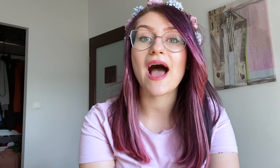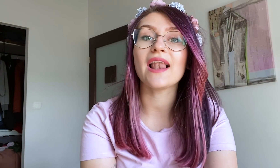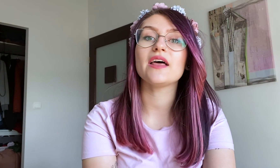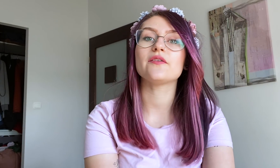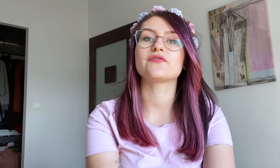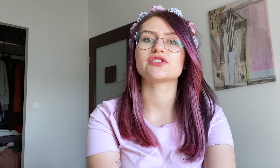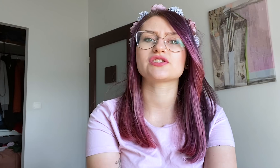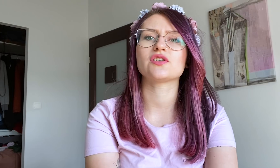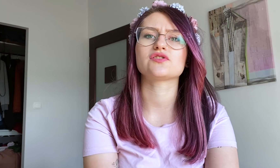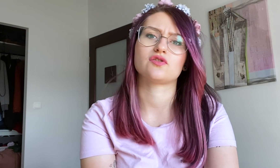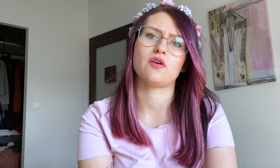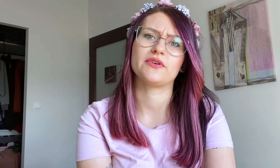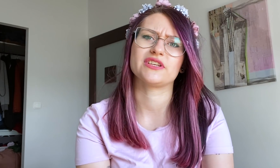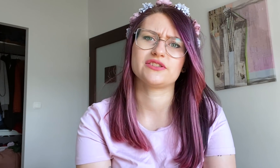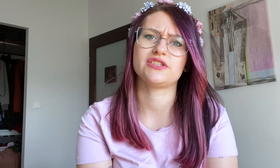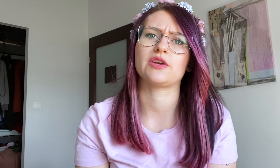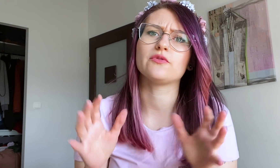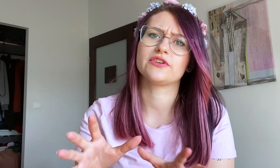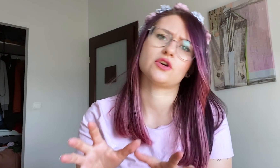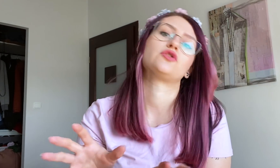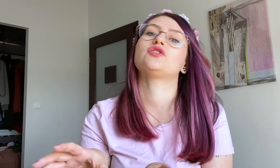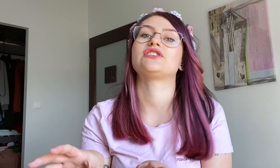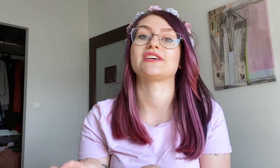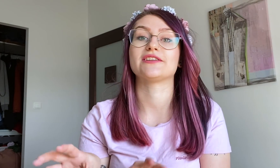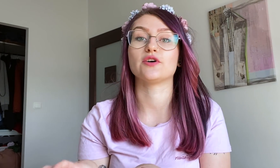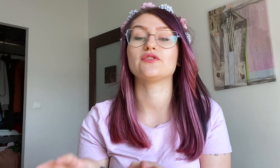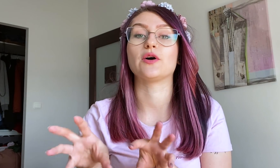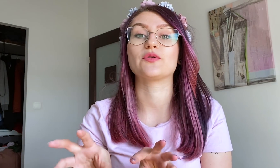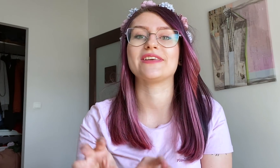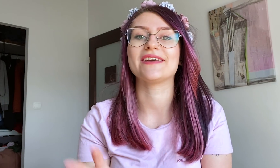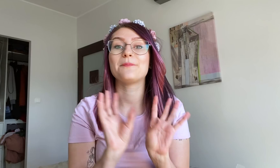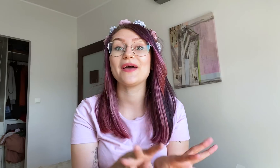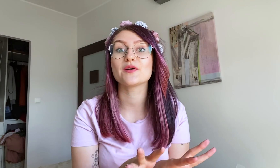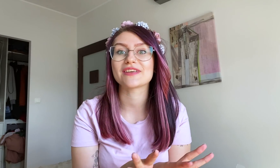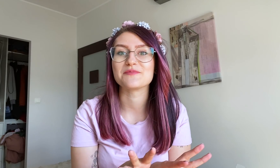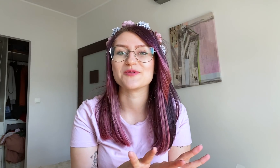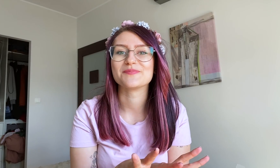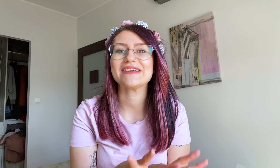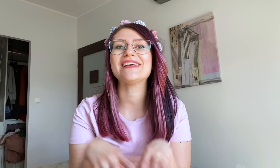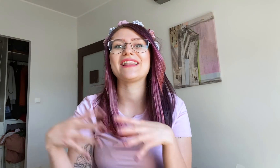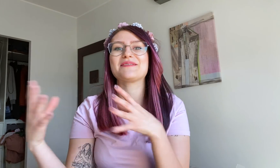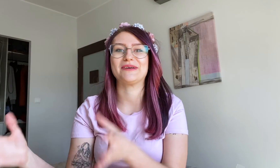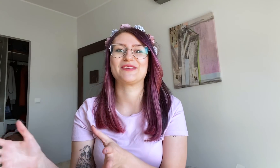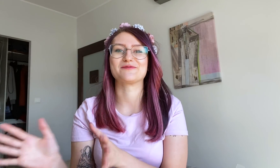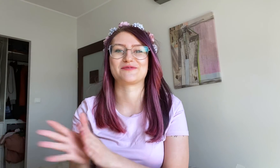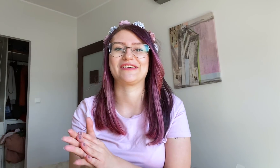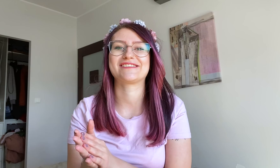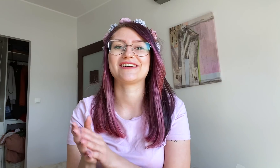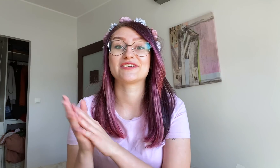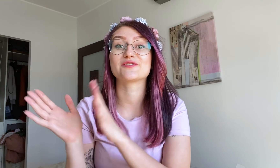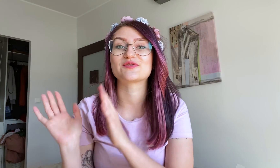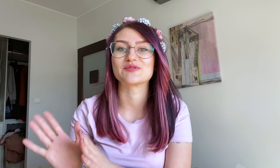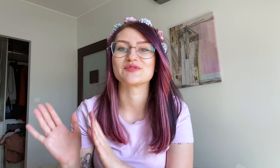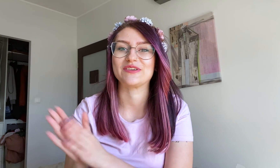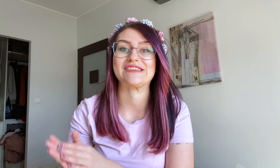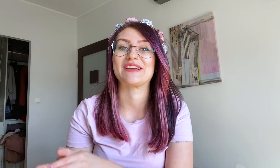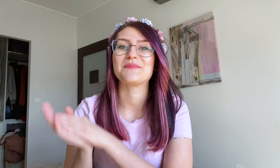ale wszystko co będę dzisiaj mówić odnosi się do nauki PJM-u. I dalej będę używać tego skrótu własnie.